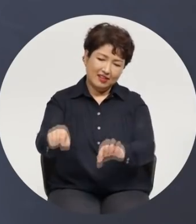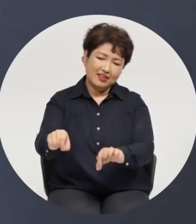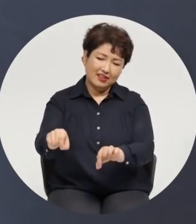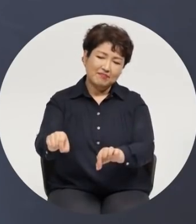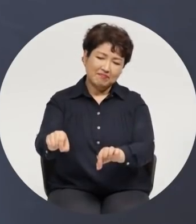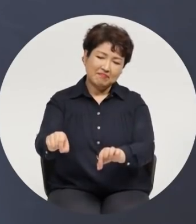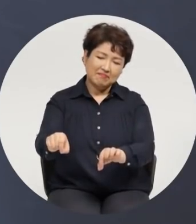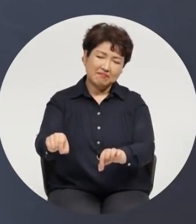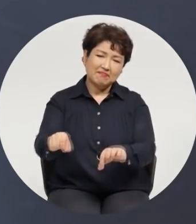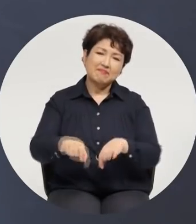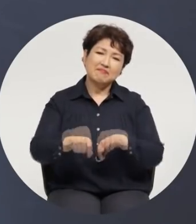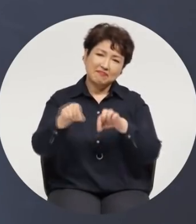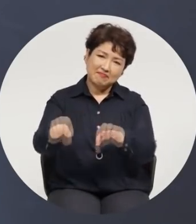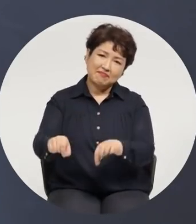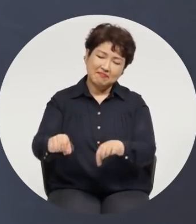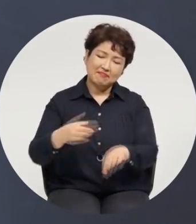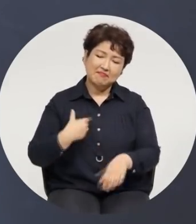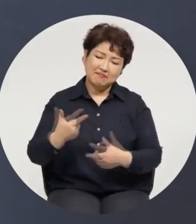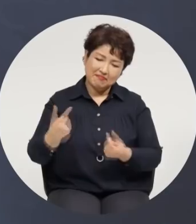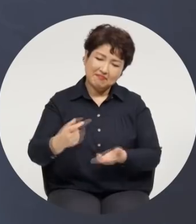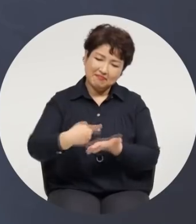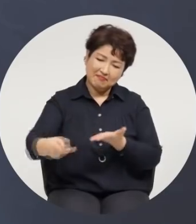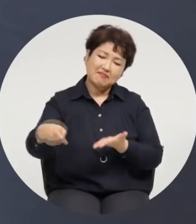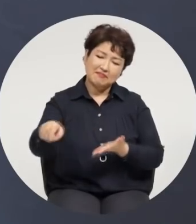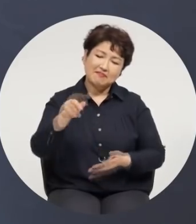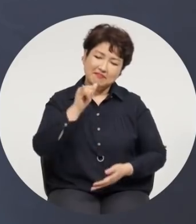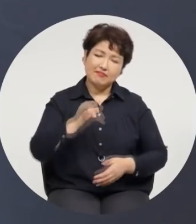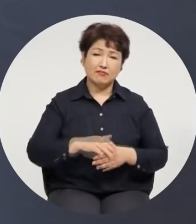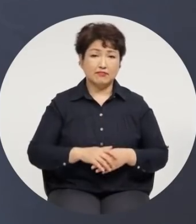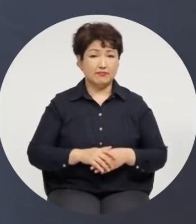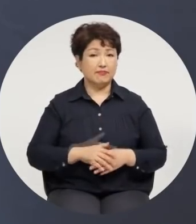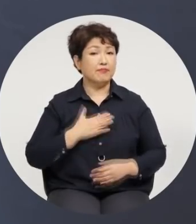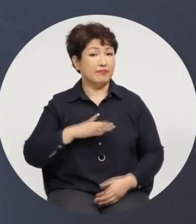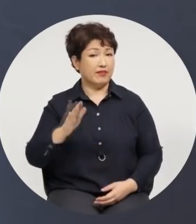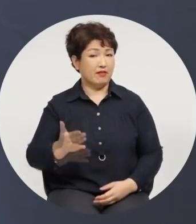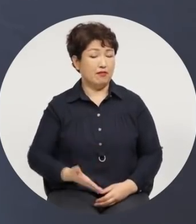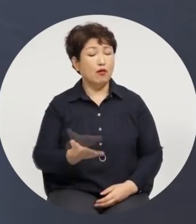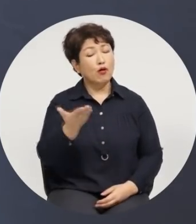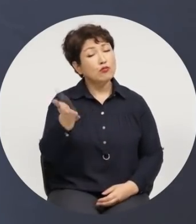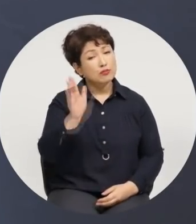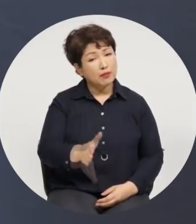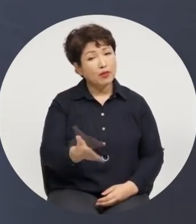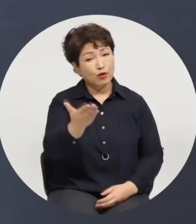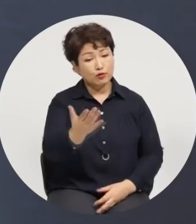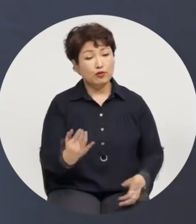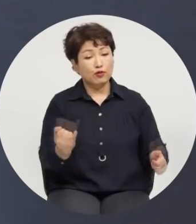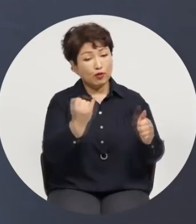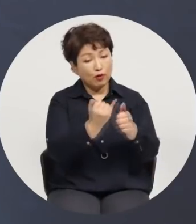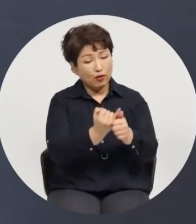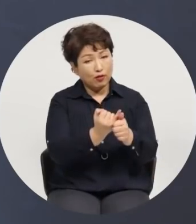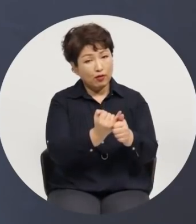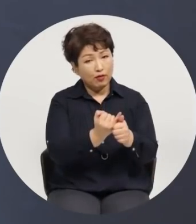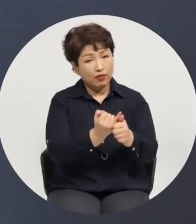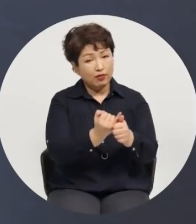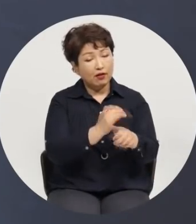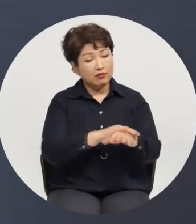이렇게 이해하시면 돼요 그런데 질문자도 결혼해서 잘 살고 있잖아요?